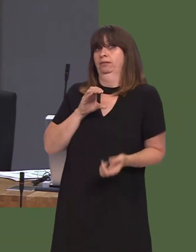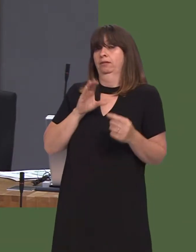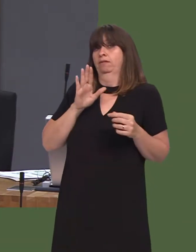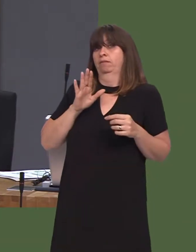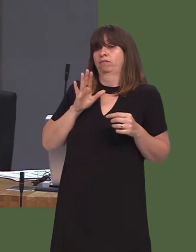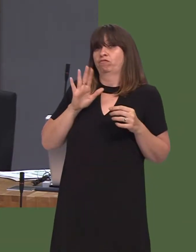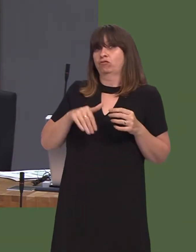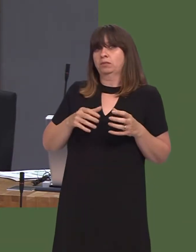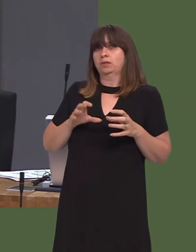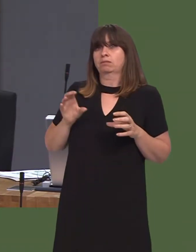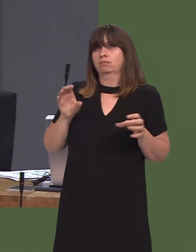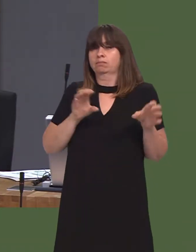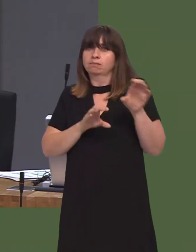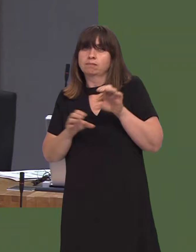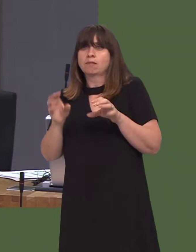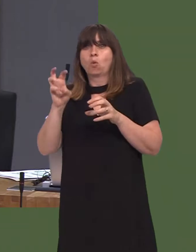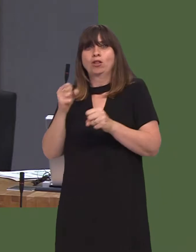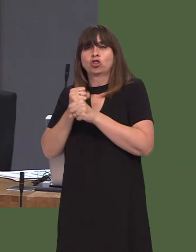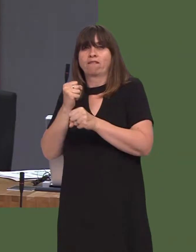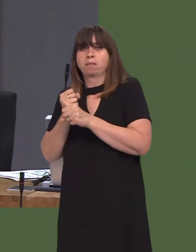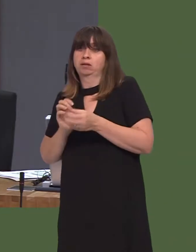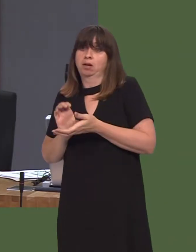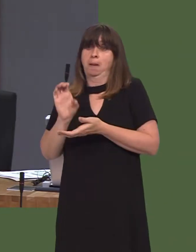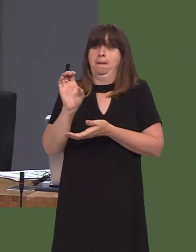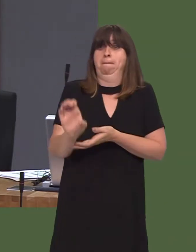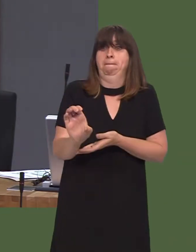gan Lywodraeth Cymru yn y fasnachfraint yna yn cael ei ddychwelyd i bobl yn sir Benfro